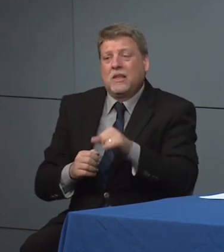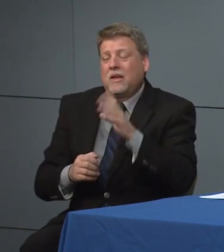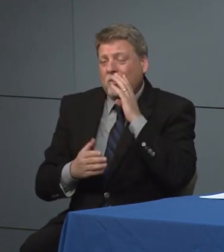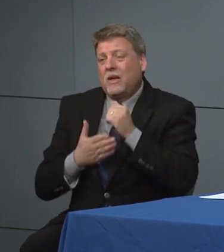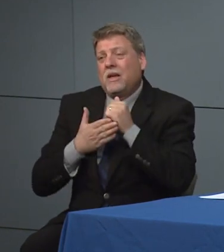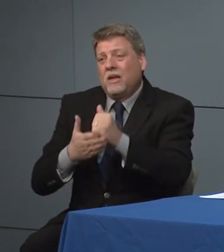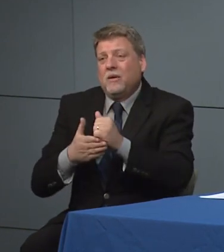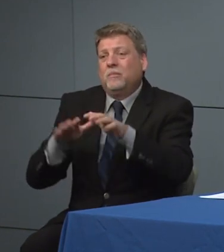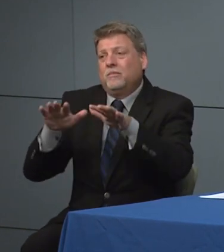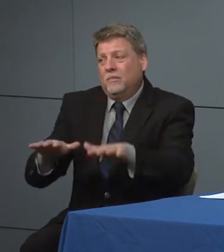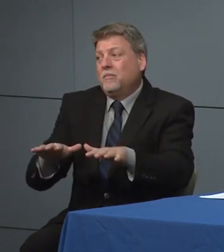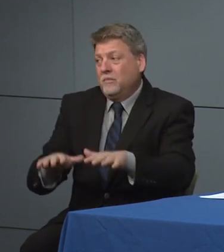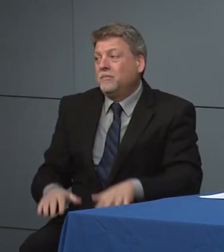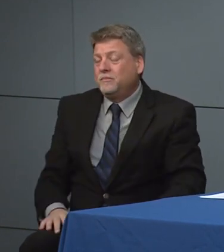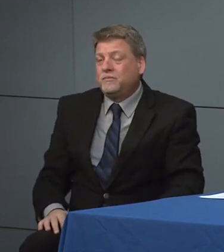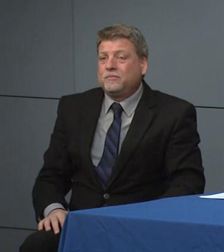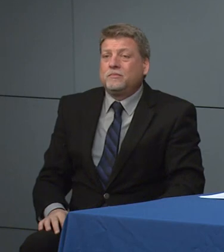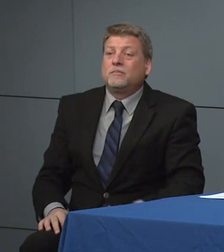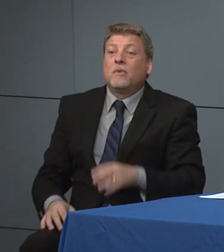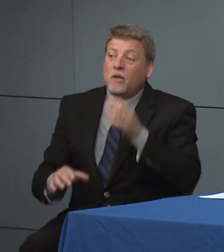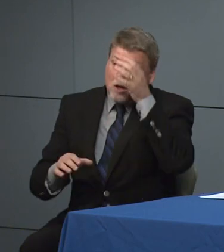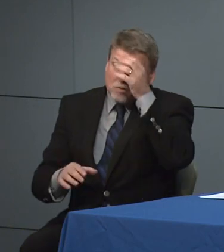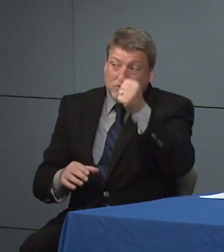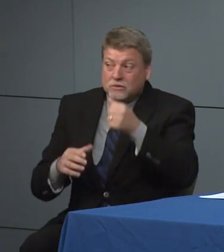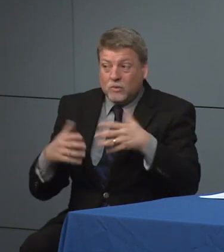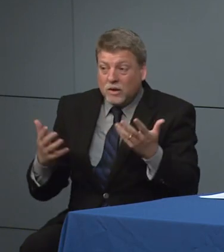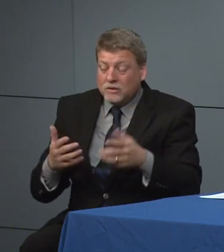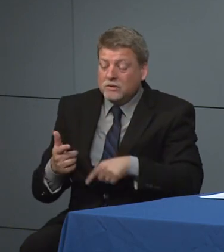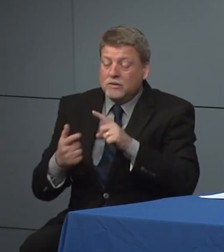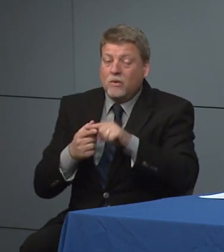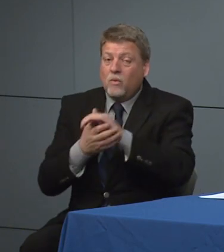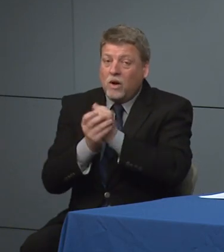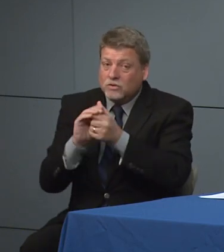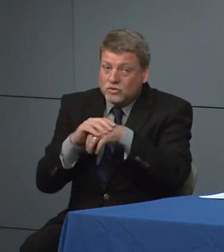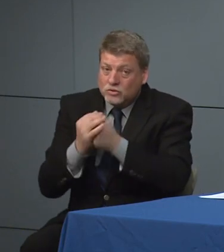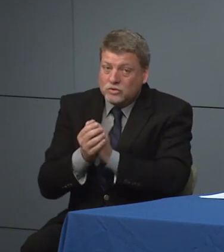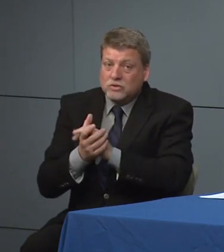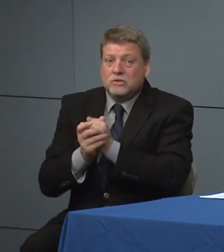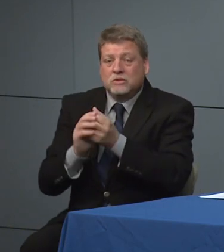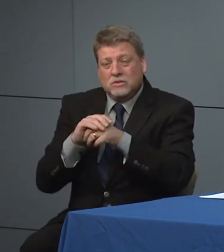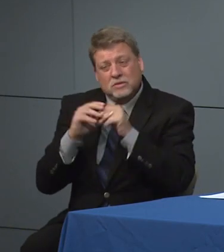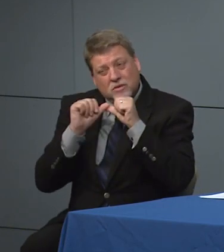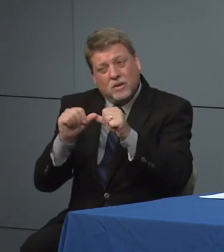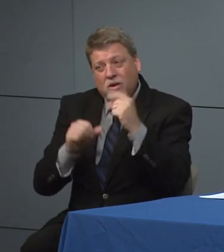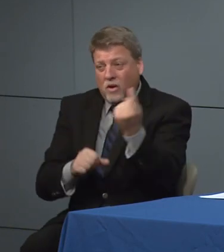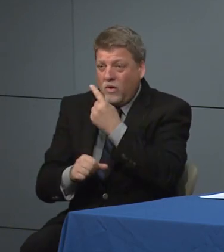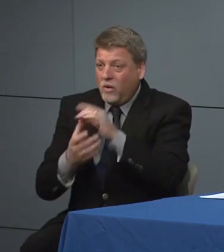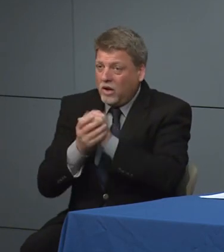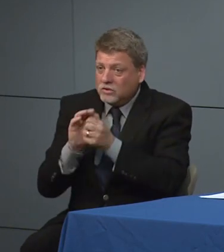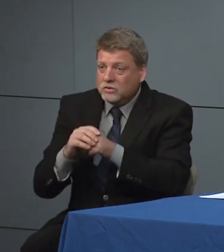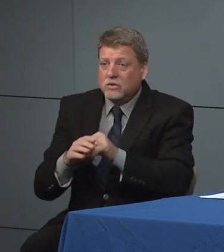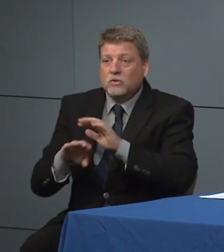seguir es decirle a la gente por favor, lávese bien las manos constantemente no se